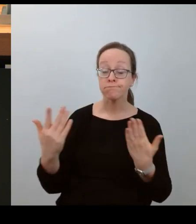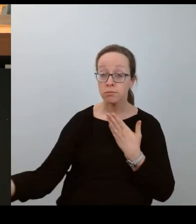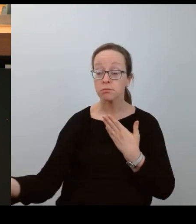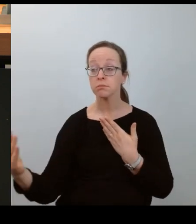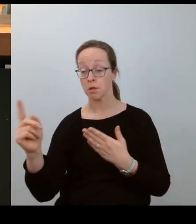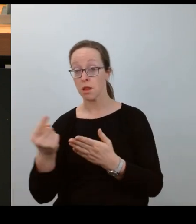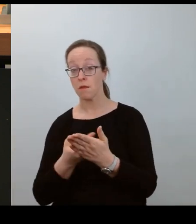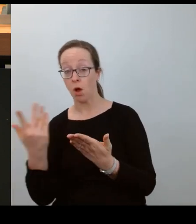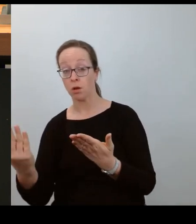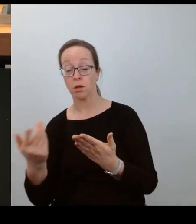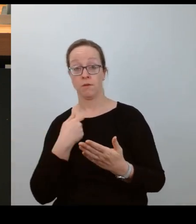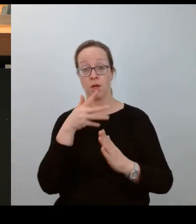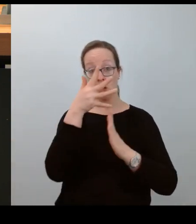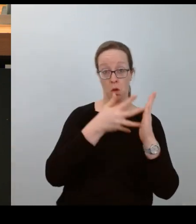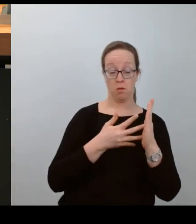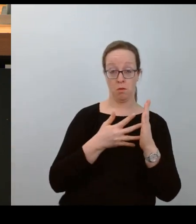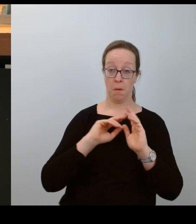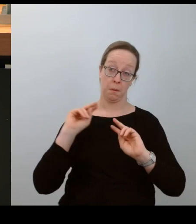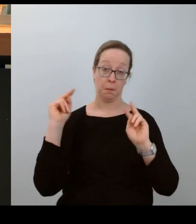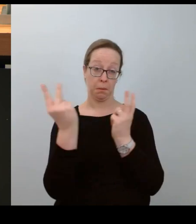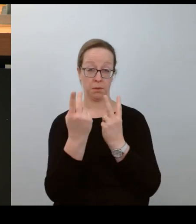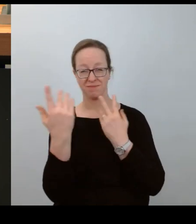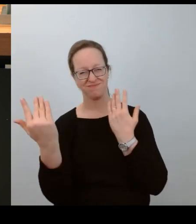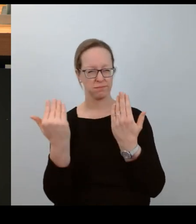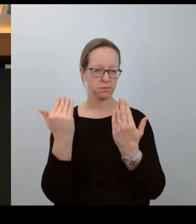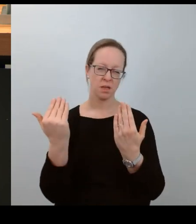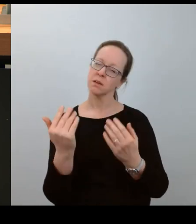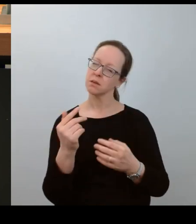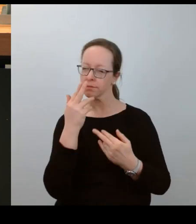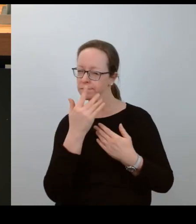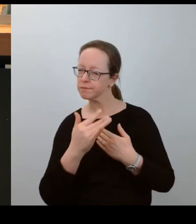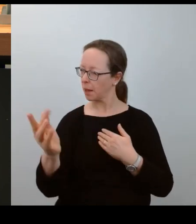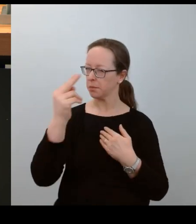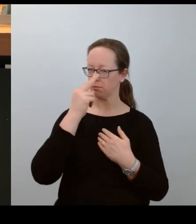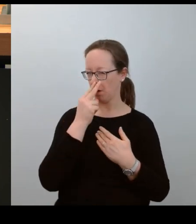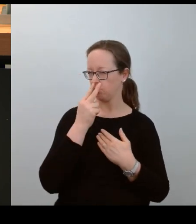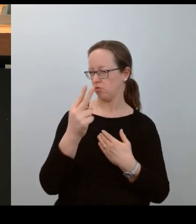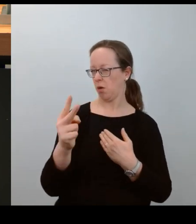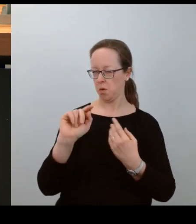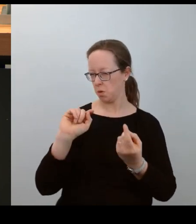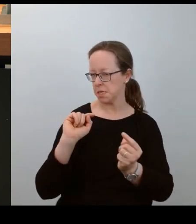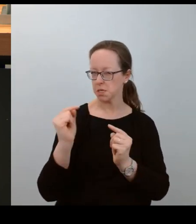Sie fordern jetzt alle drei Monate ein Berichtswesen zum Hauptausschuss und Kulturausschuss.